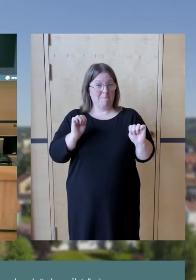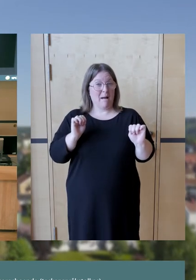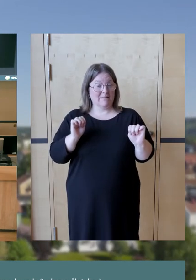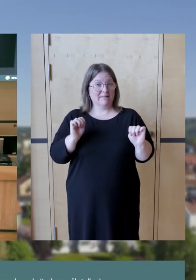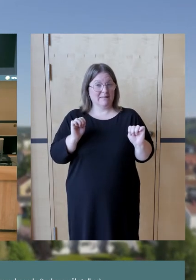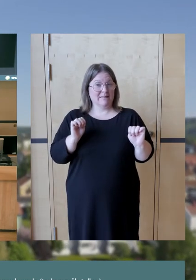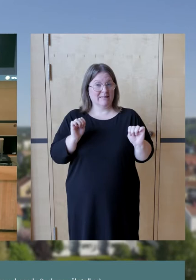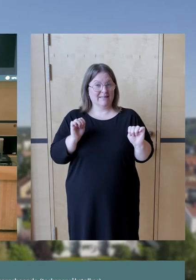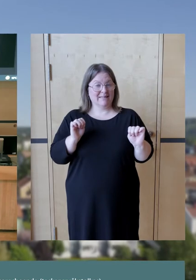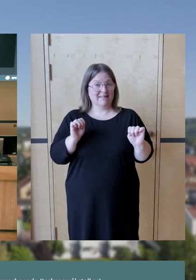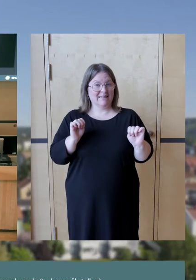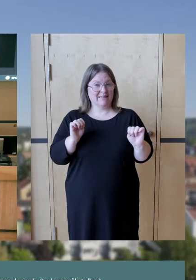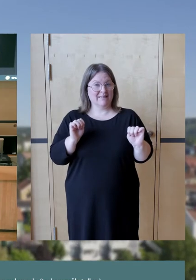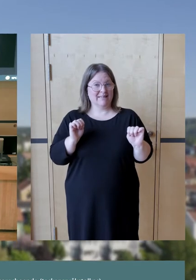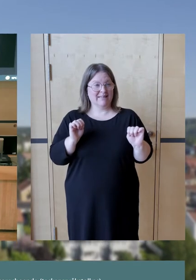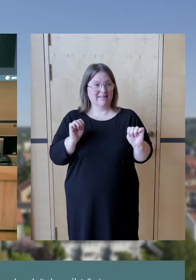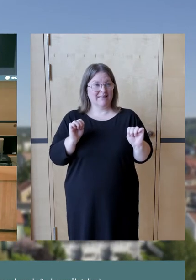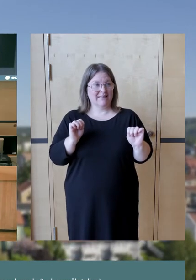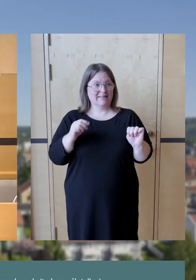Men med handen att fungera Tack så hjärtligt